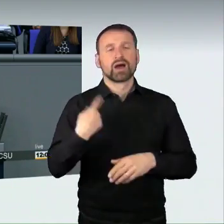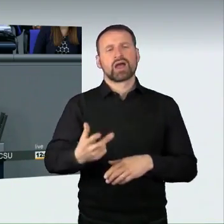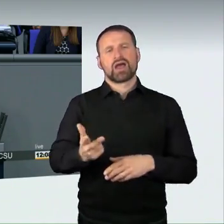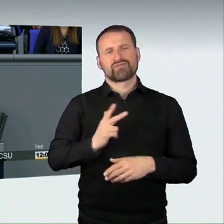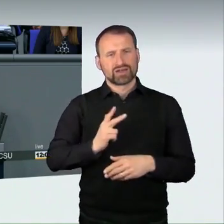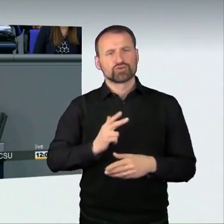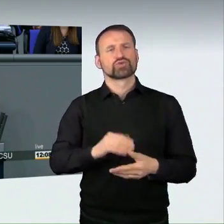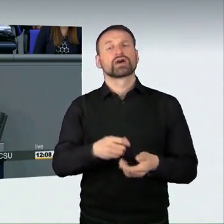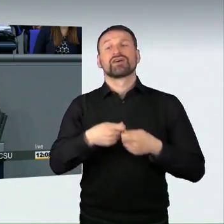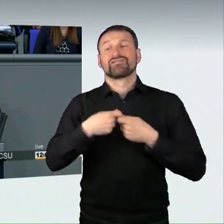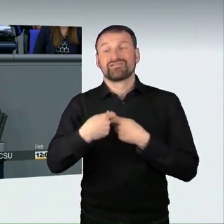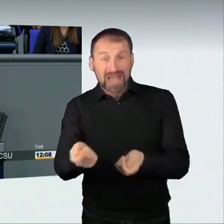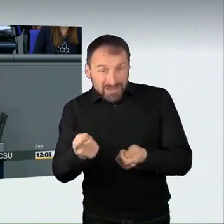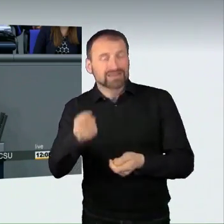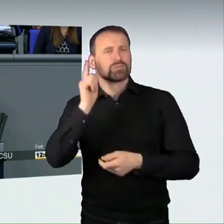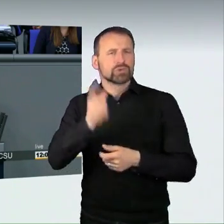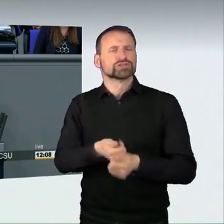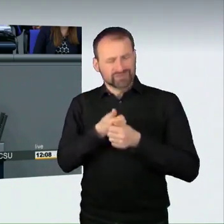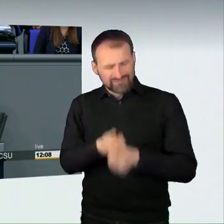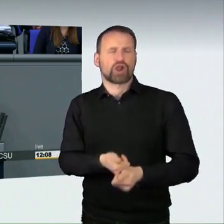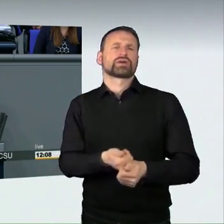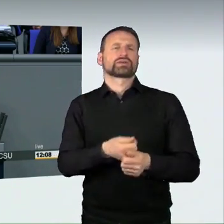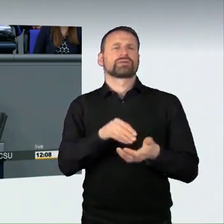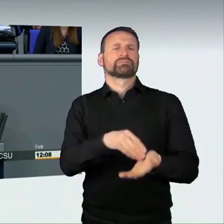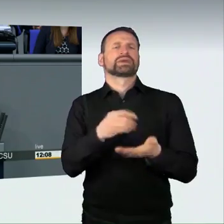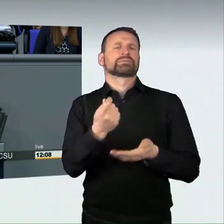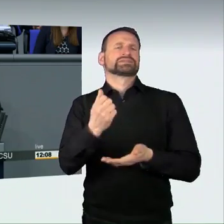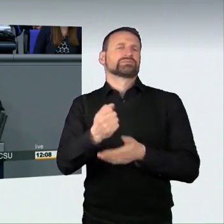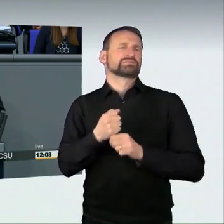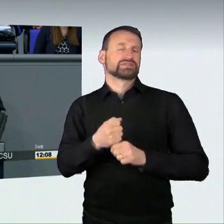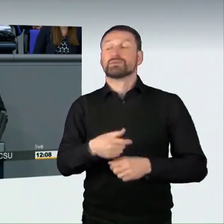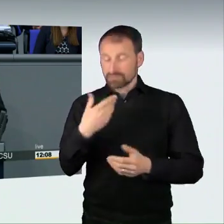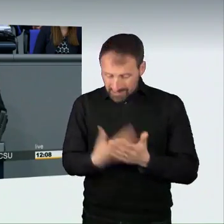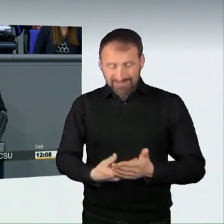Das ist eine völlige Selbstverständlichkeit. Wir machen Gesetze, damit sich daran gehalten wird. Deswegen haben wir den Mietern